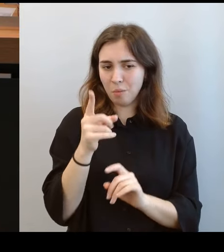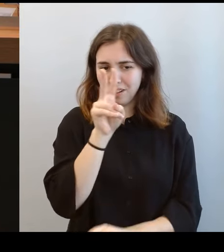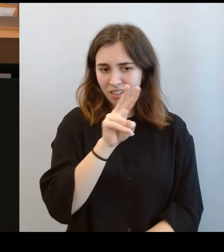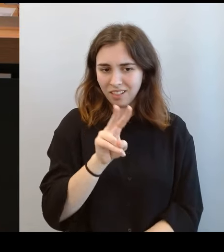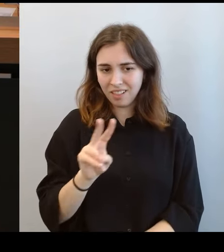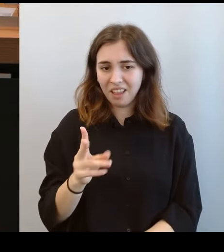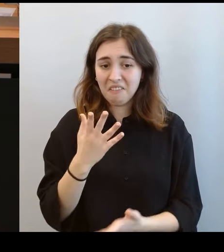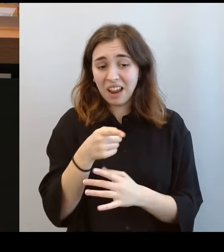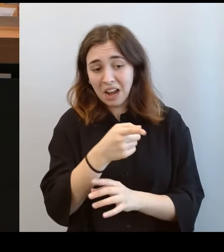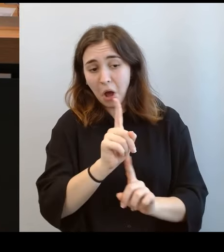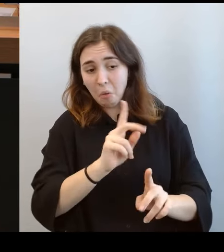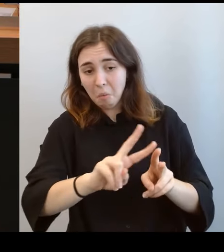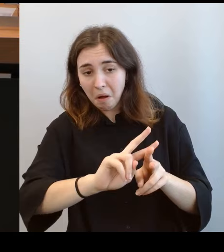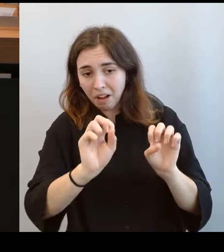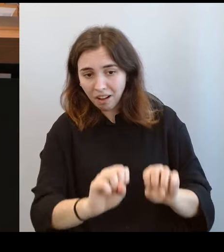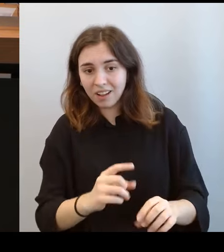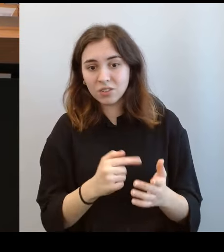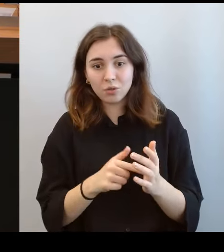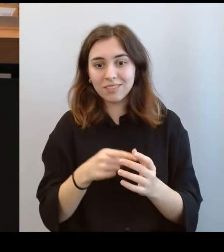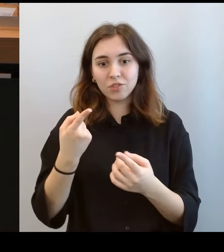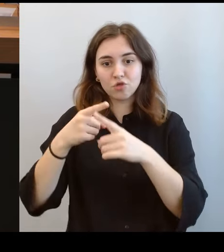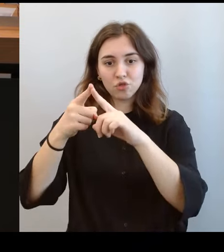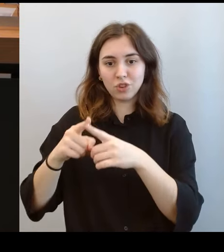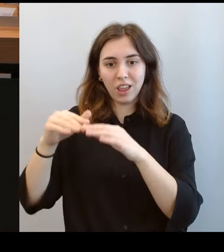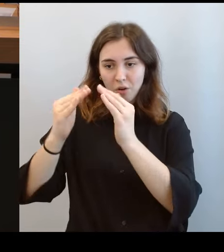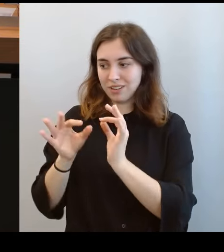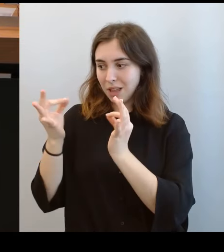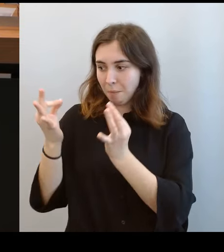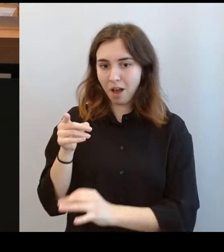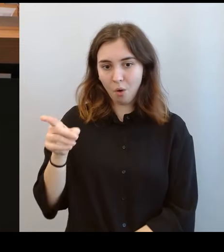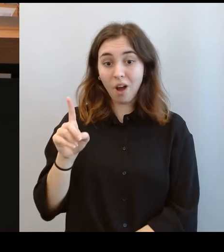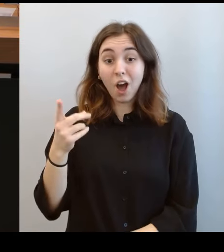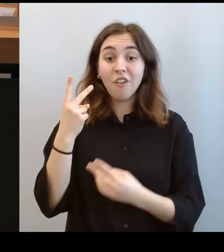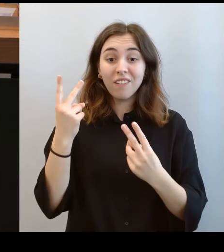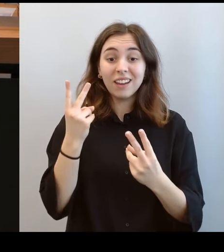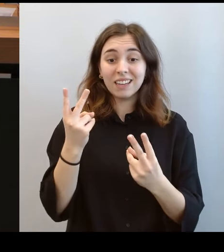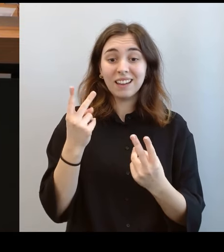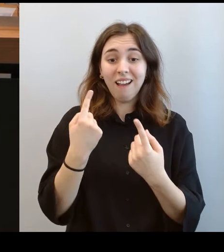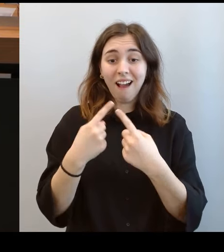Und wir brauchen dringend die bessere Vernetzung mit den sonstigen psychiatrischen Einrichtungen in der Stadt